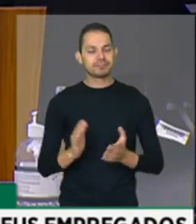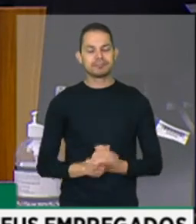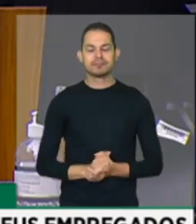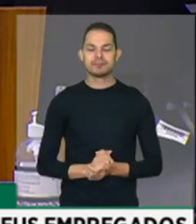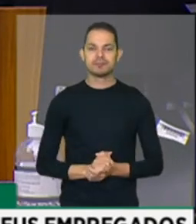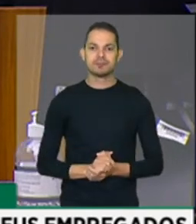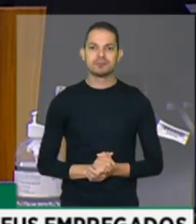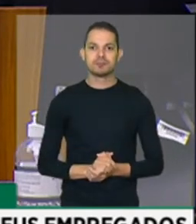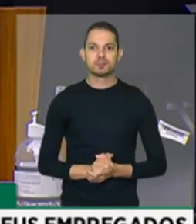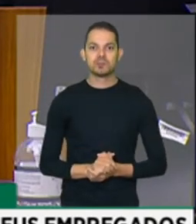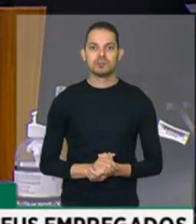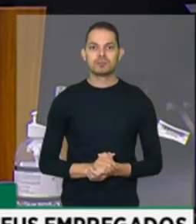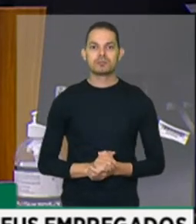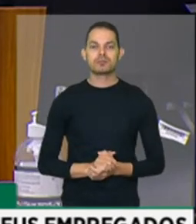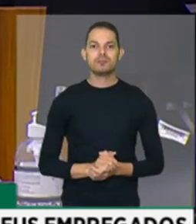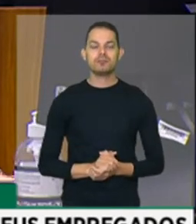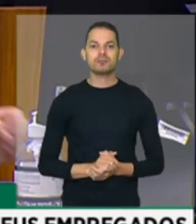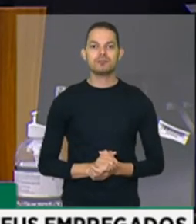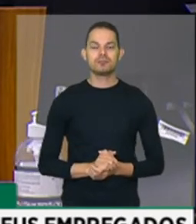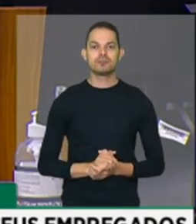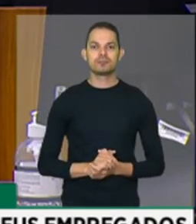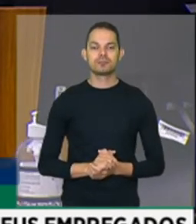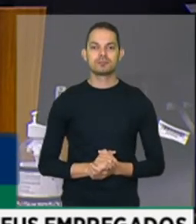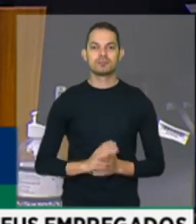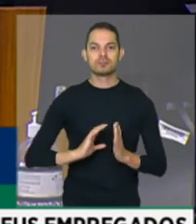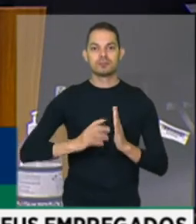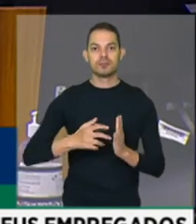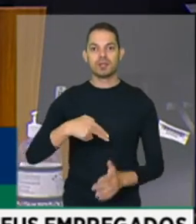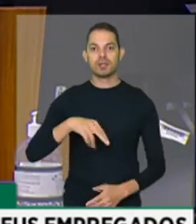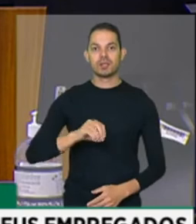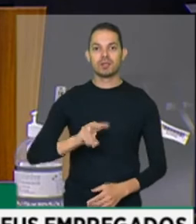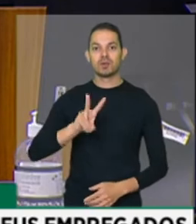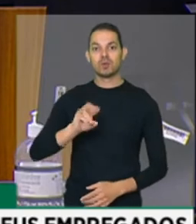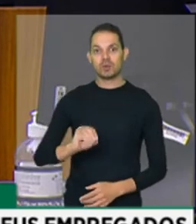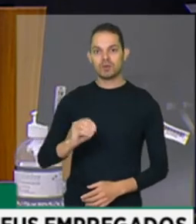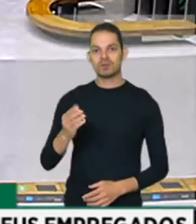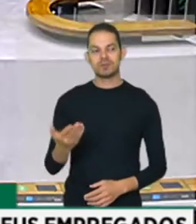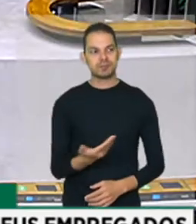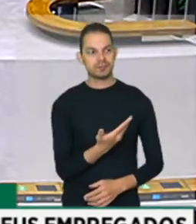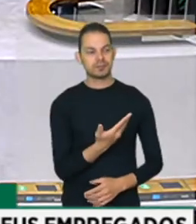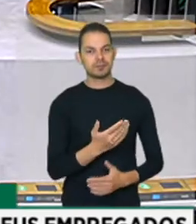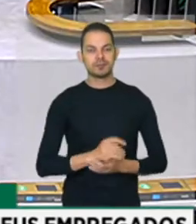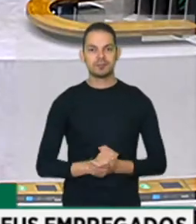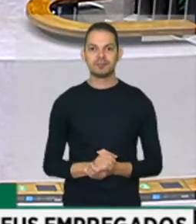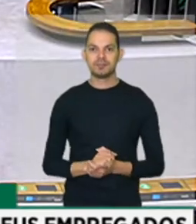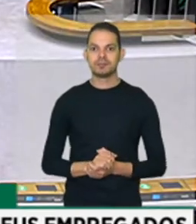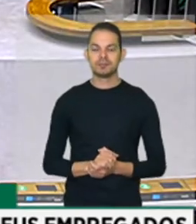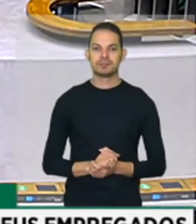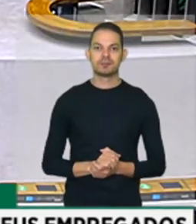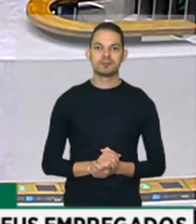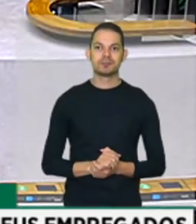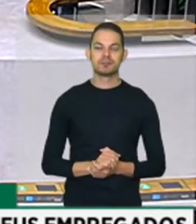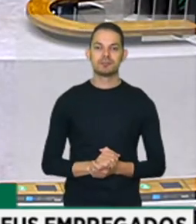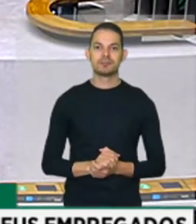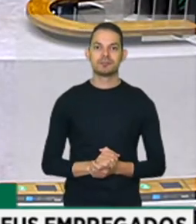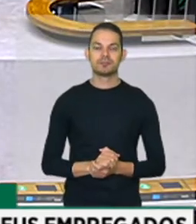QUALQUER VIOLÊNCIA COM QUEM LUTA POR MORADIA. [PRESIDENTE]: NOVO. [PRESIDENTE]: O NOVO É NÃO